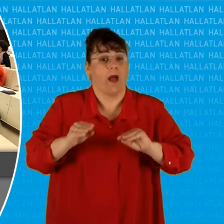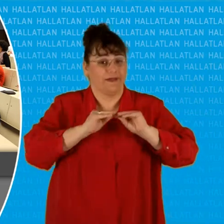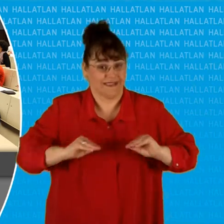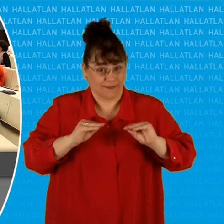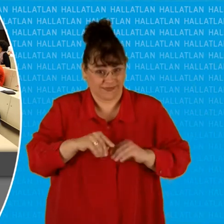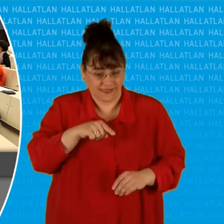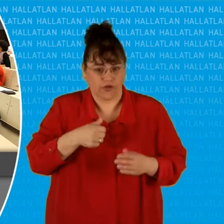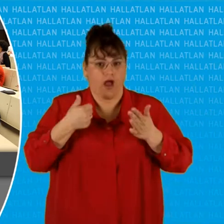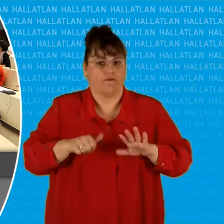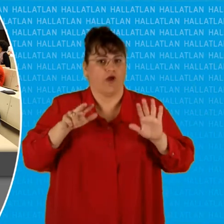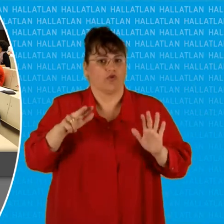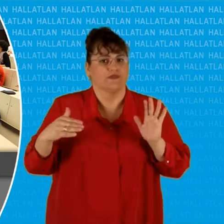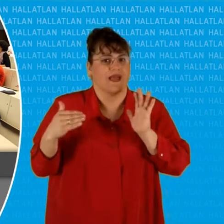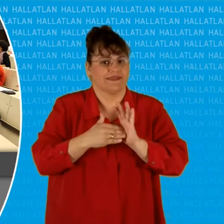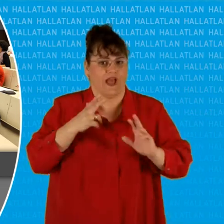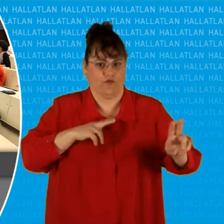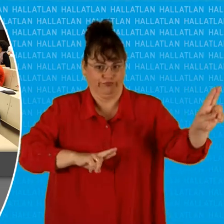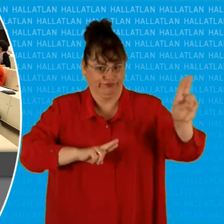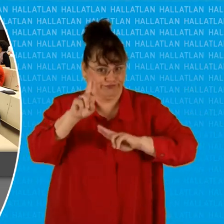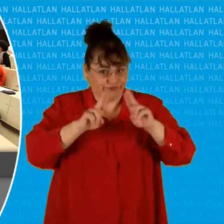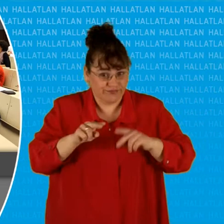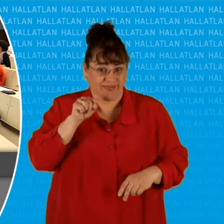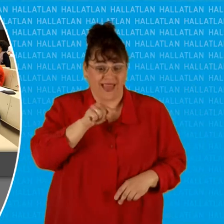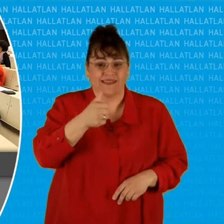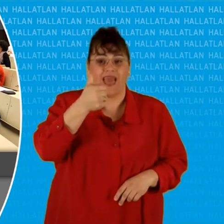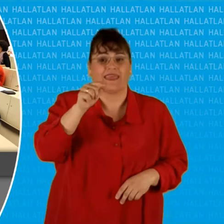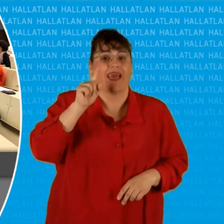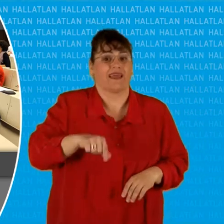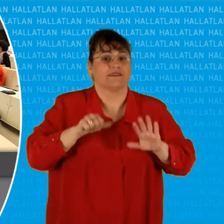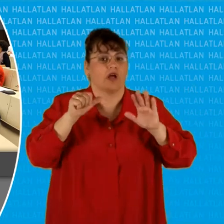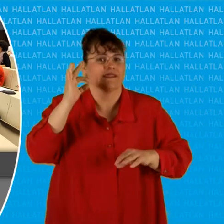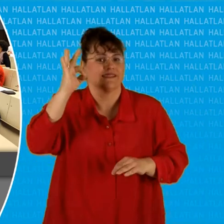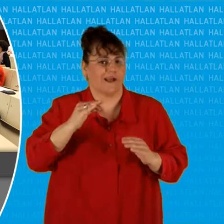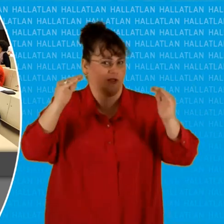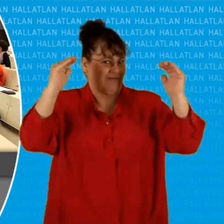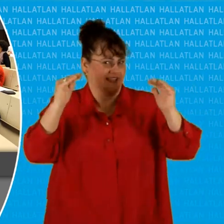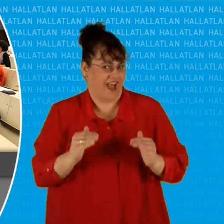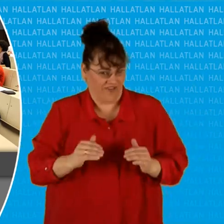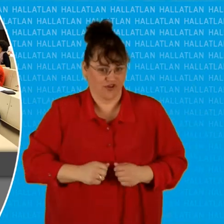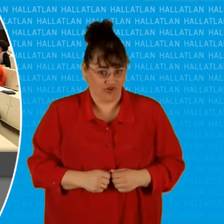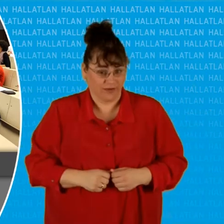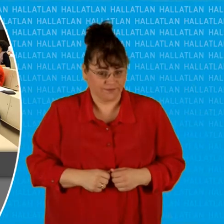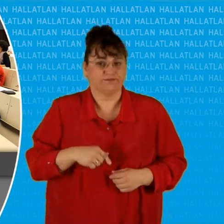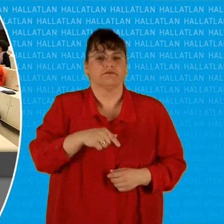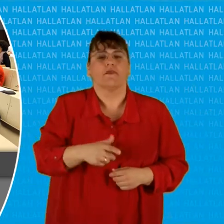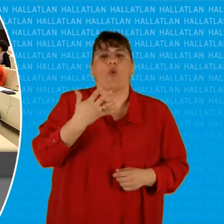Alapképzésekre 68 000-en jelentkeztek, ez 1,6 százalékos csökkenést jelent.